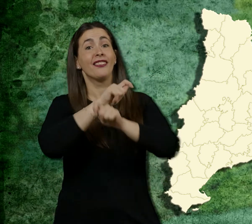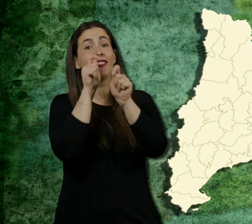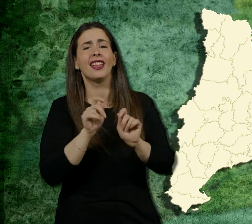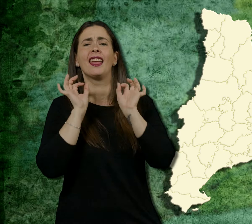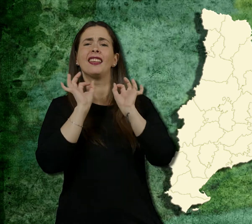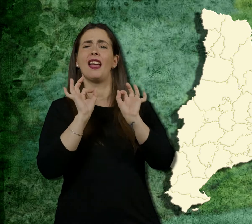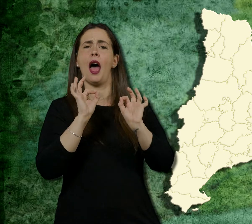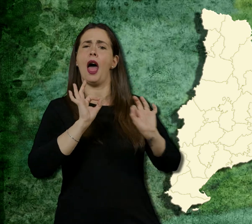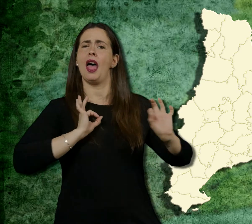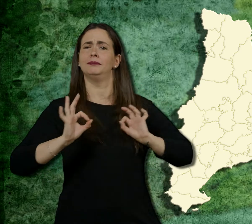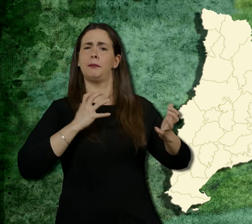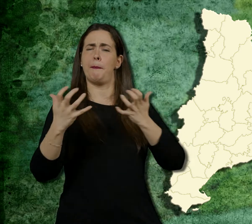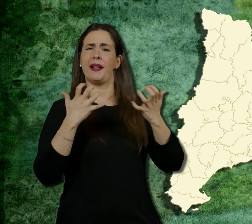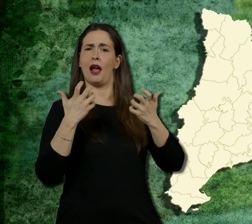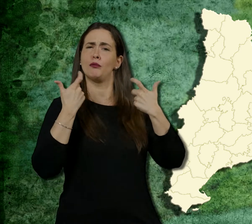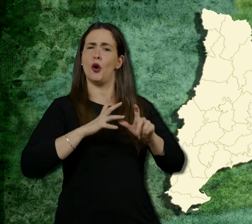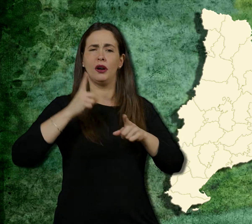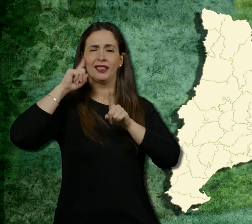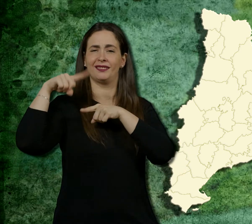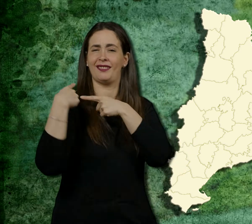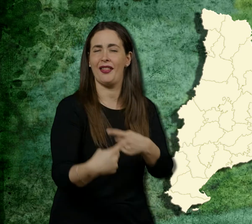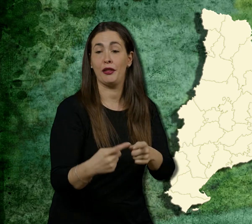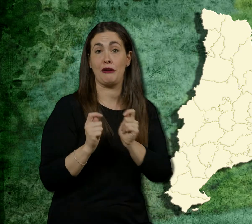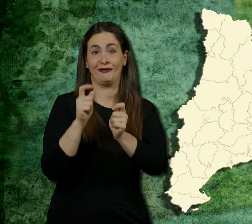Mediterrània, fira d’espectacles d’arrel tradicional,